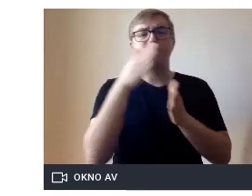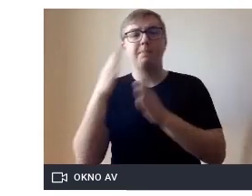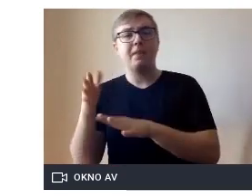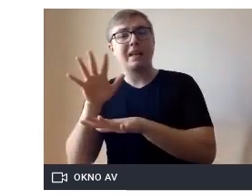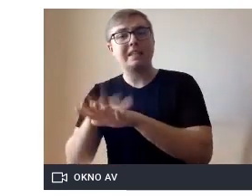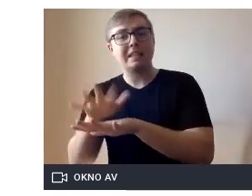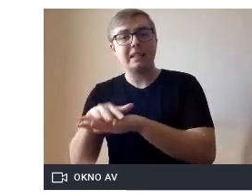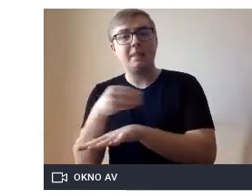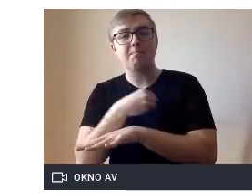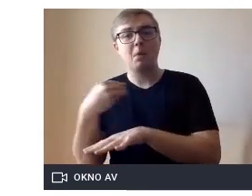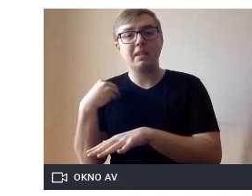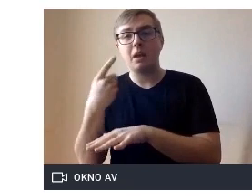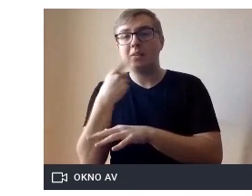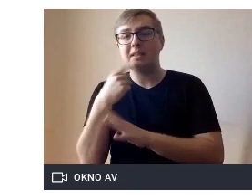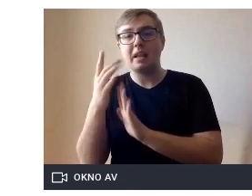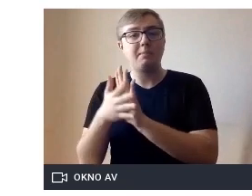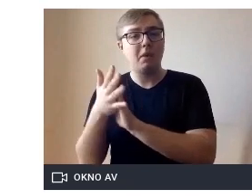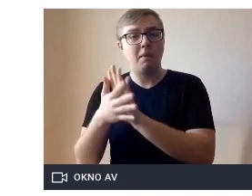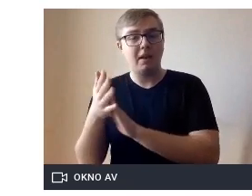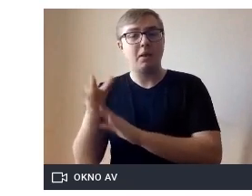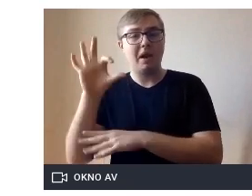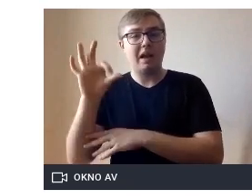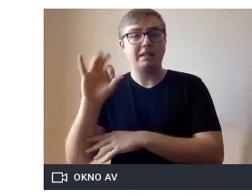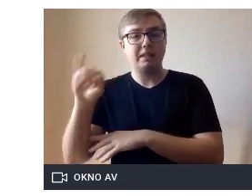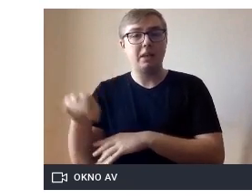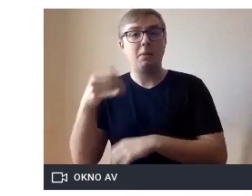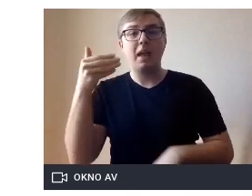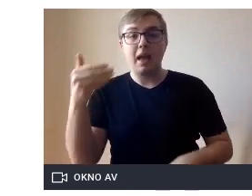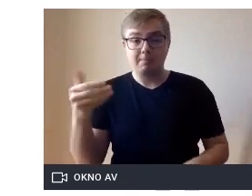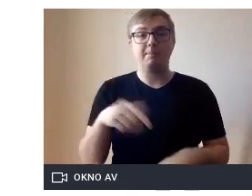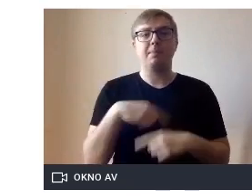i Systemu Językowo-Migowego (SJM)